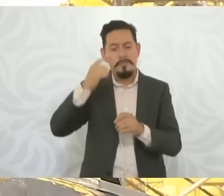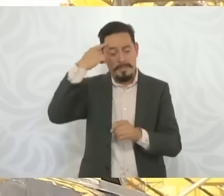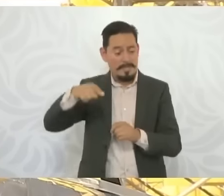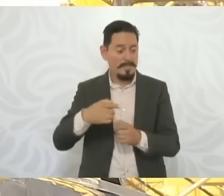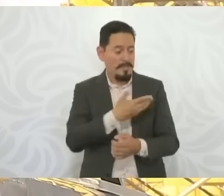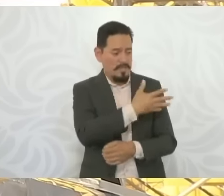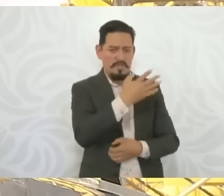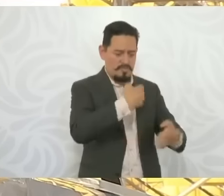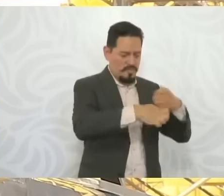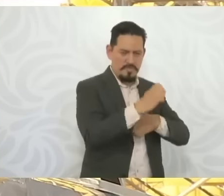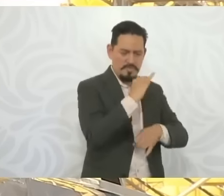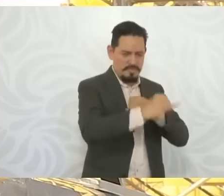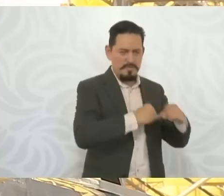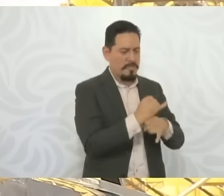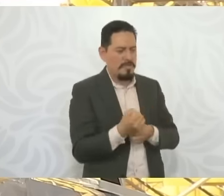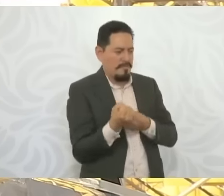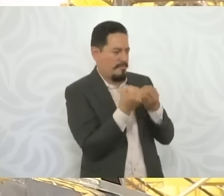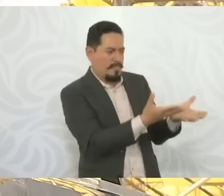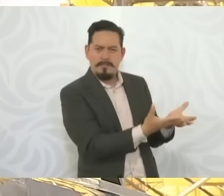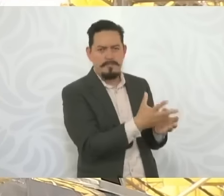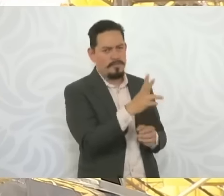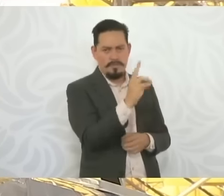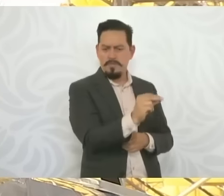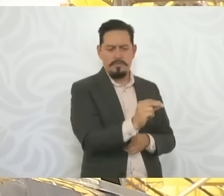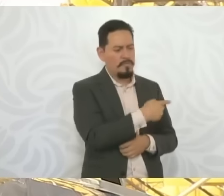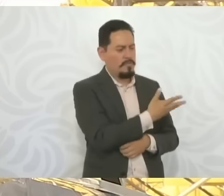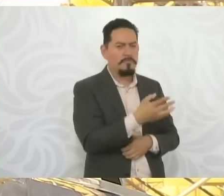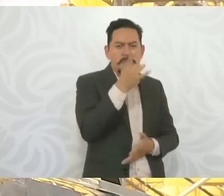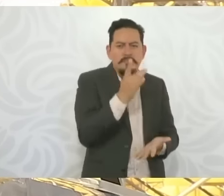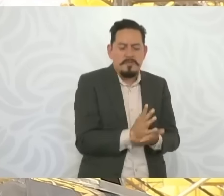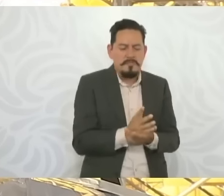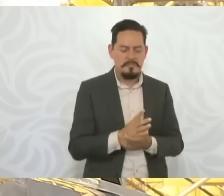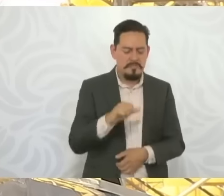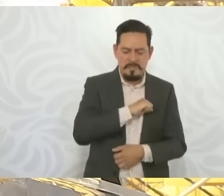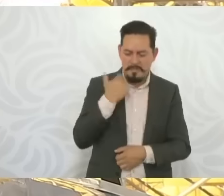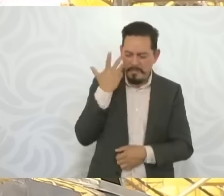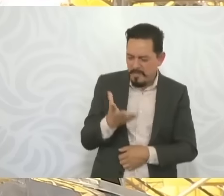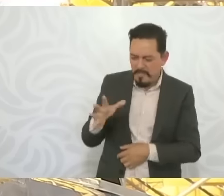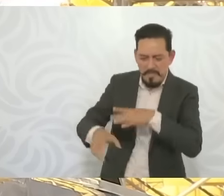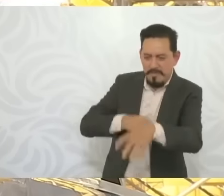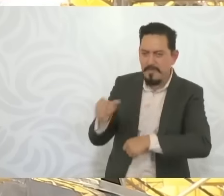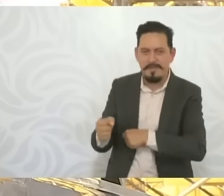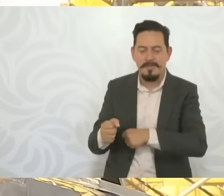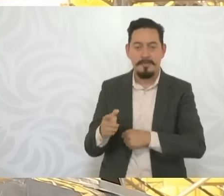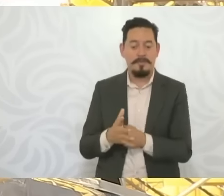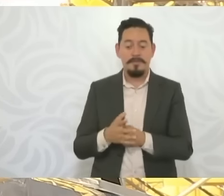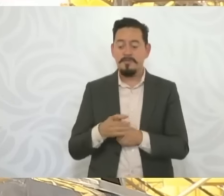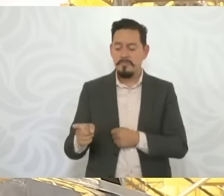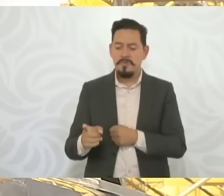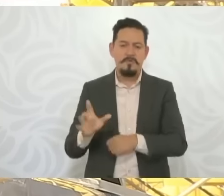que solo buscan acrecentar su riqueza. El suministro de energía que el país necesita